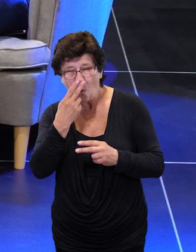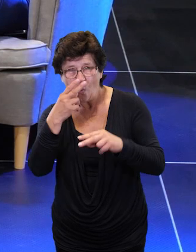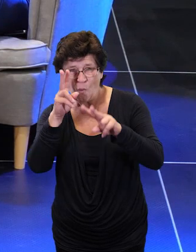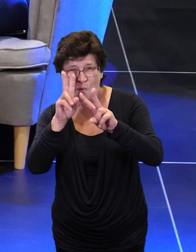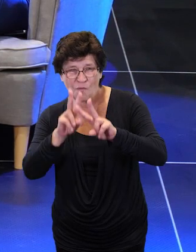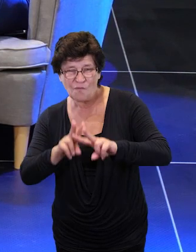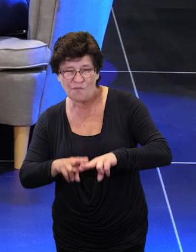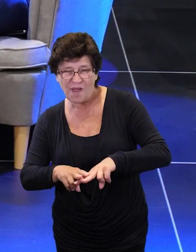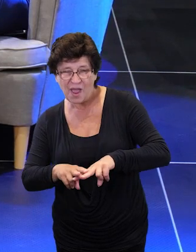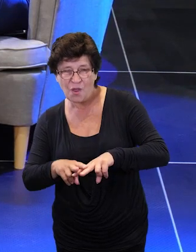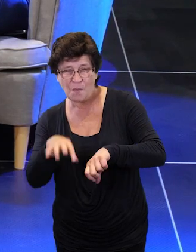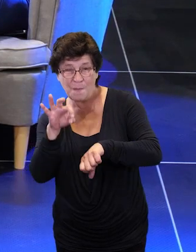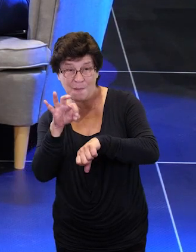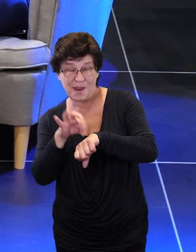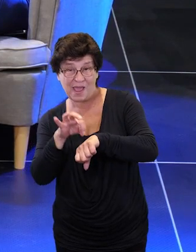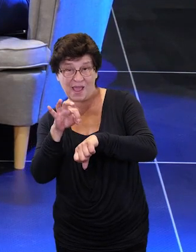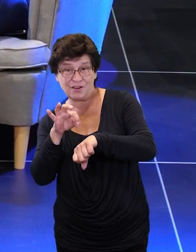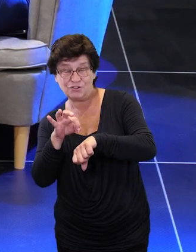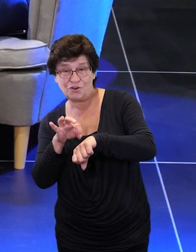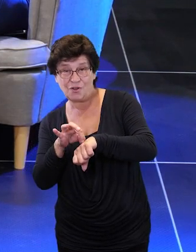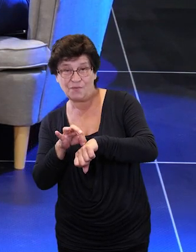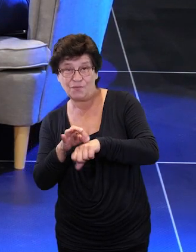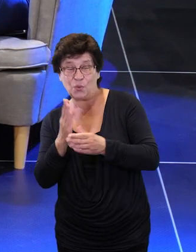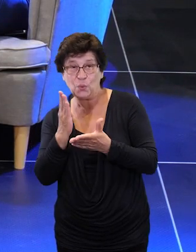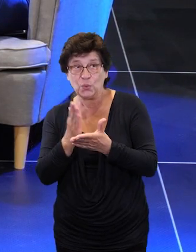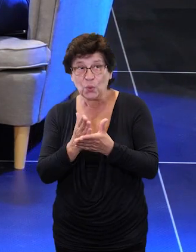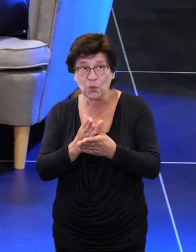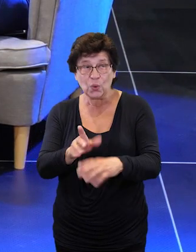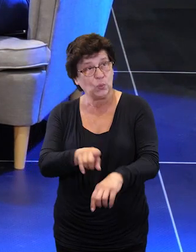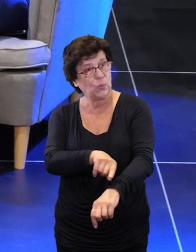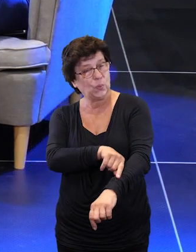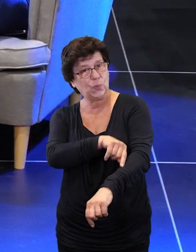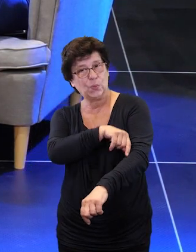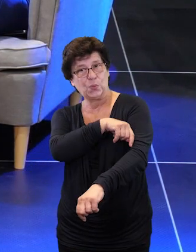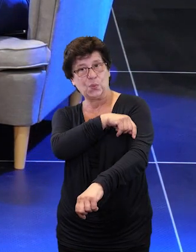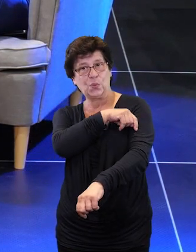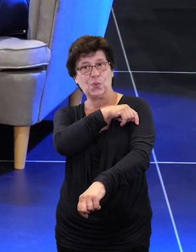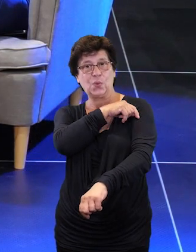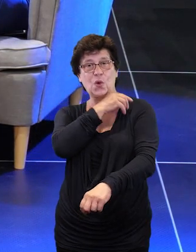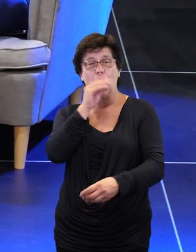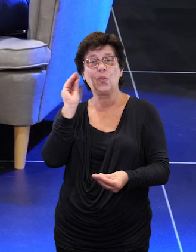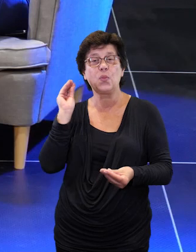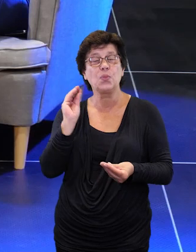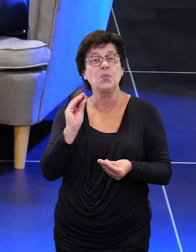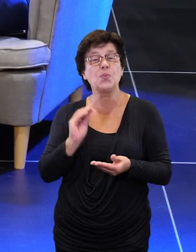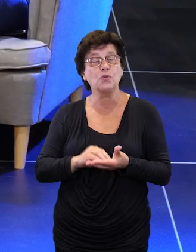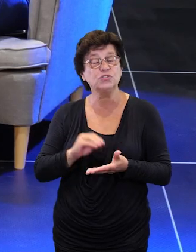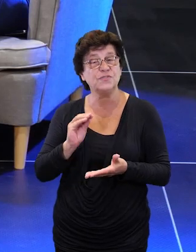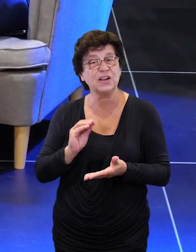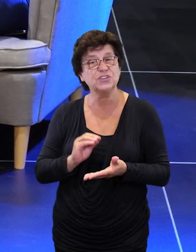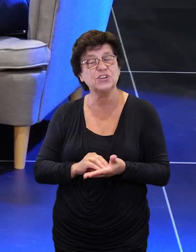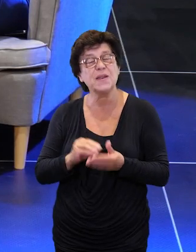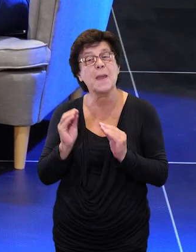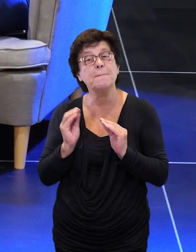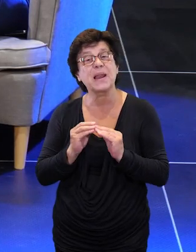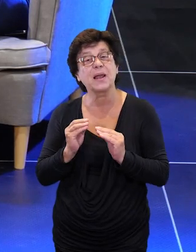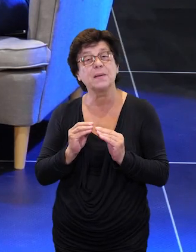z dłuższym doświadczeniem w praktyce, takiemu już, powiedzmy,